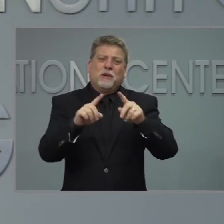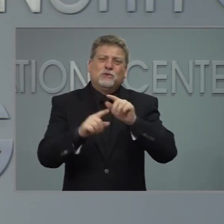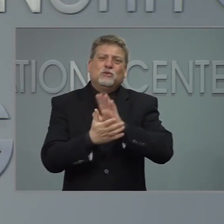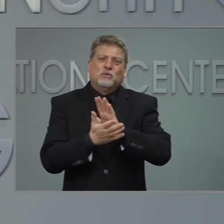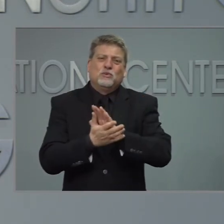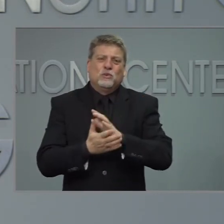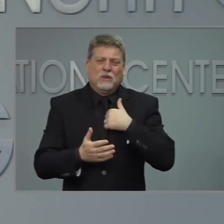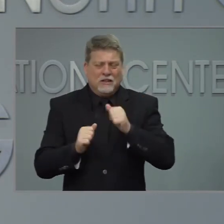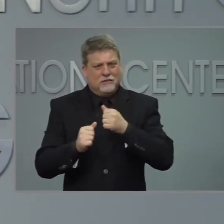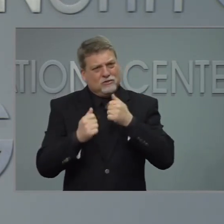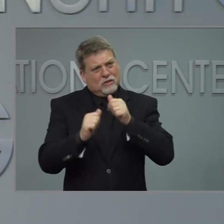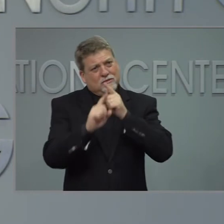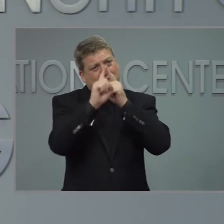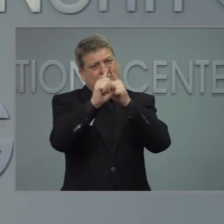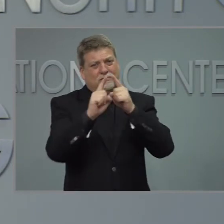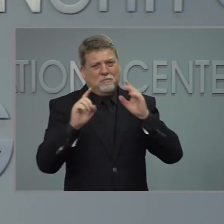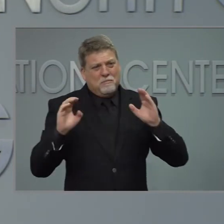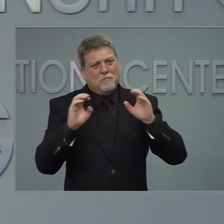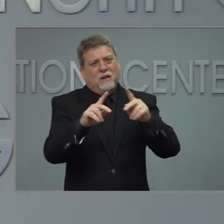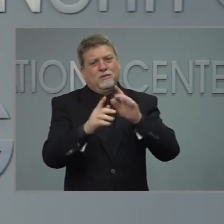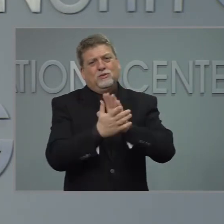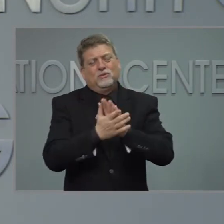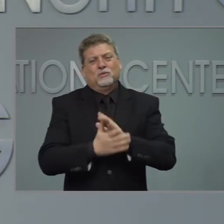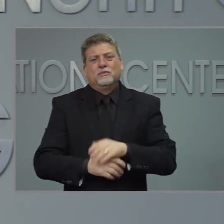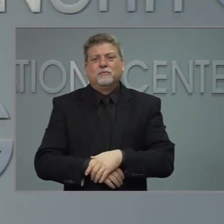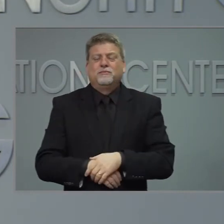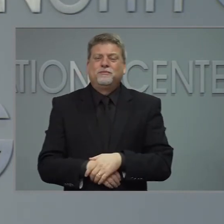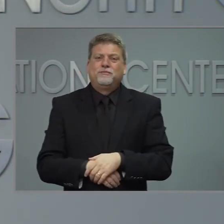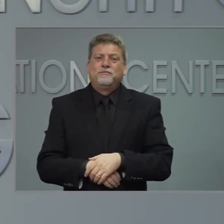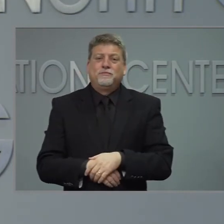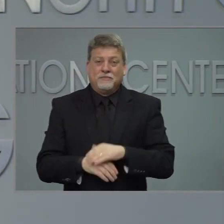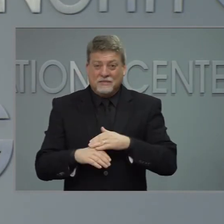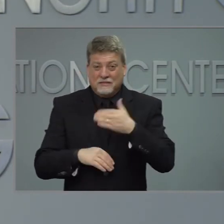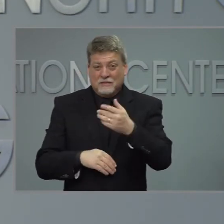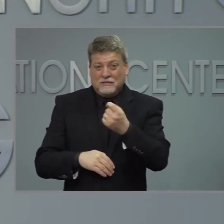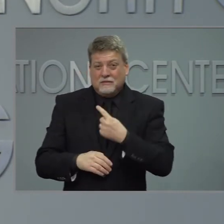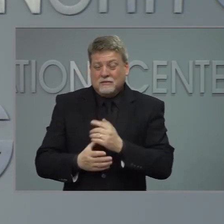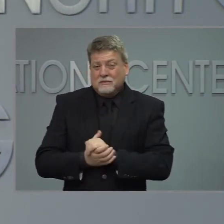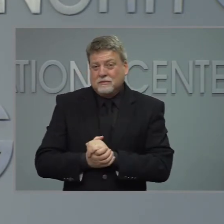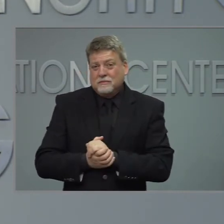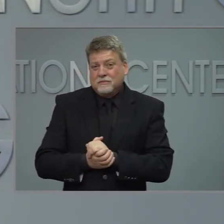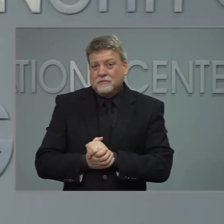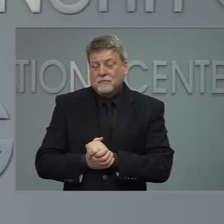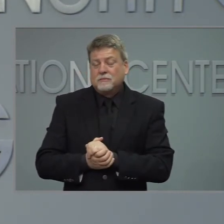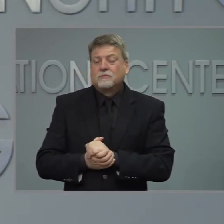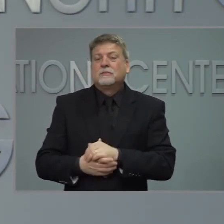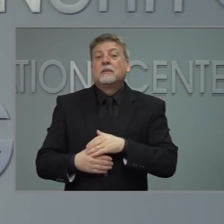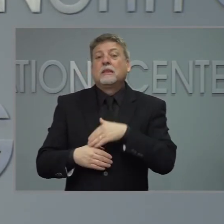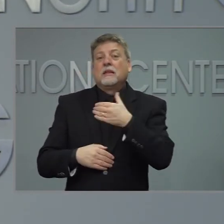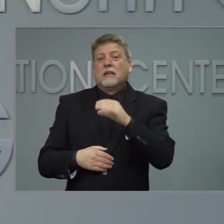de regresar a los niños a las aulas y todos trabajaremos juntos la siguiente.